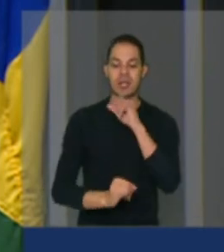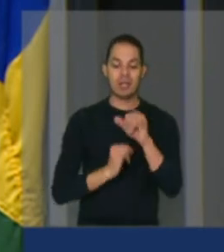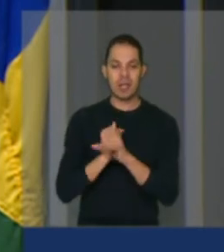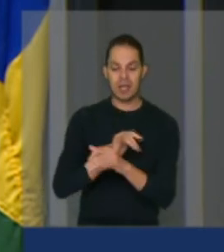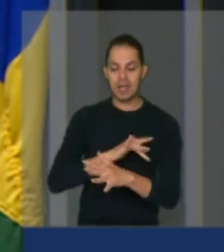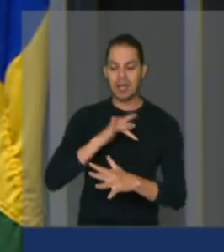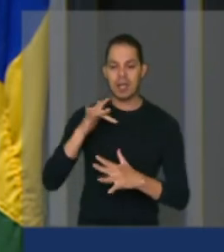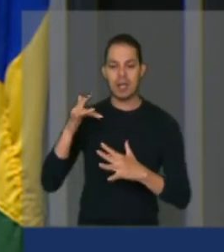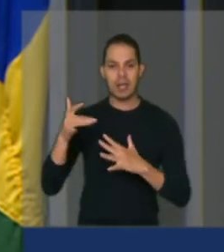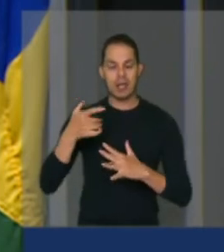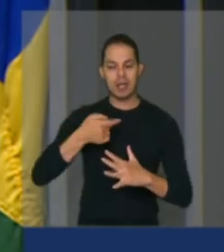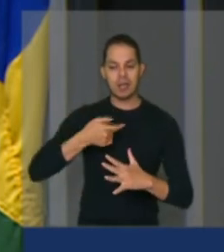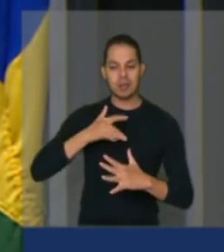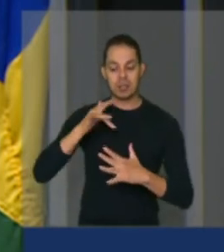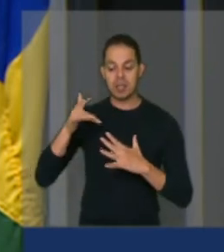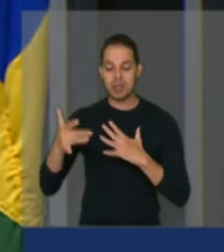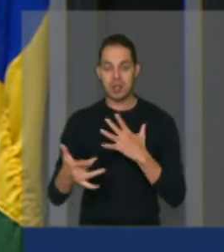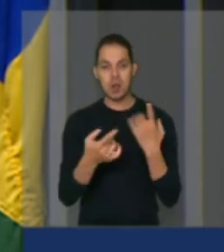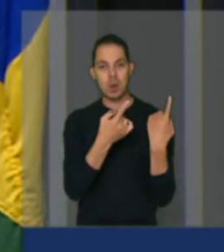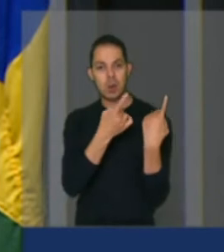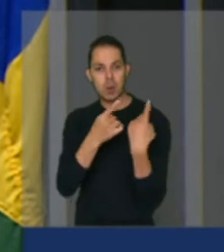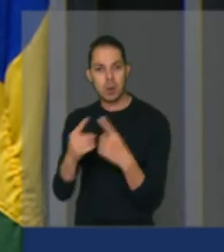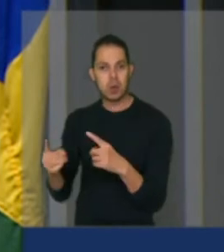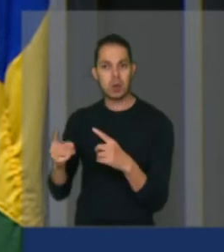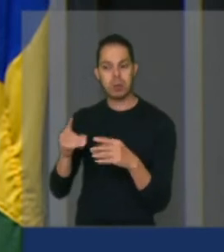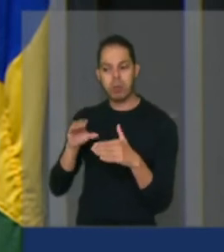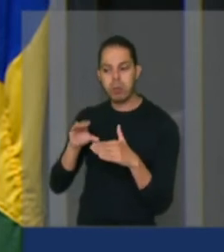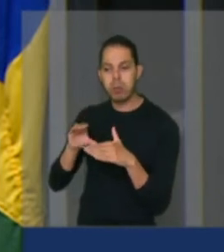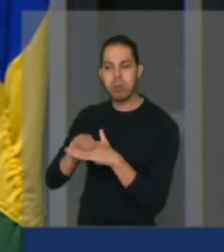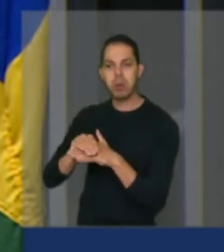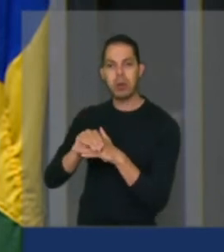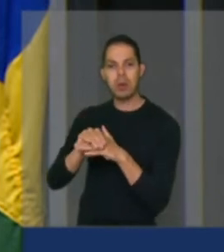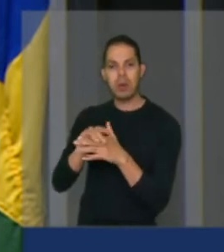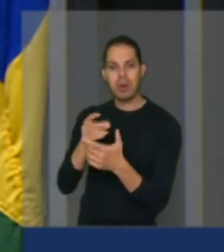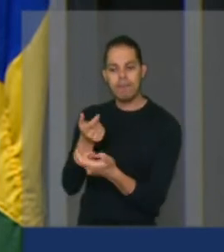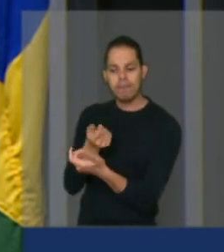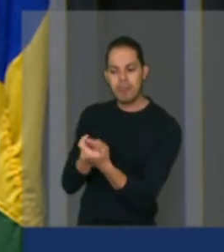ATACAM A HONRA, AONDE DESTROEM A ESTIMA DAS PESSOAS COM ÓDIO E COM BASTANTE RAIVA MUITAS